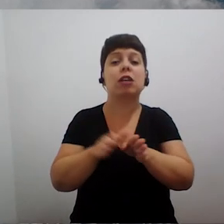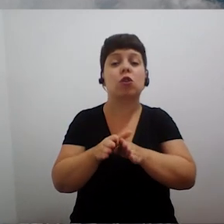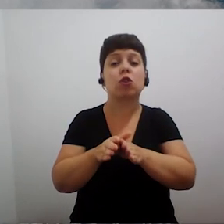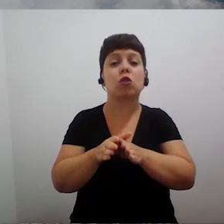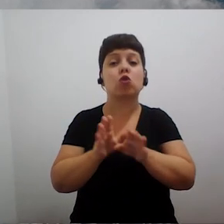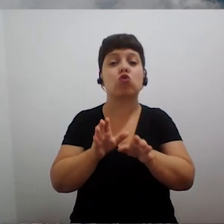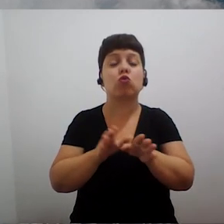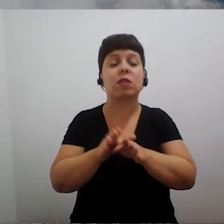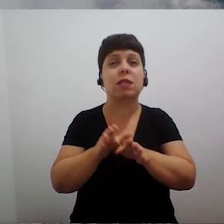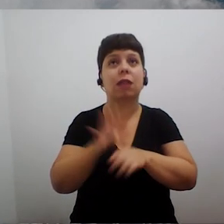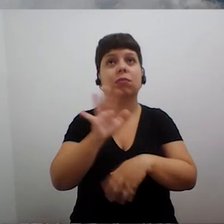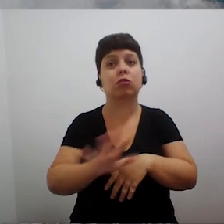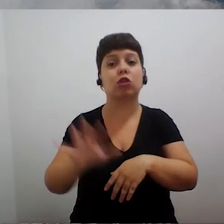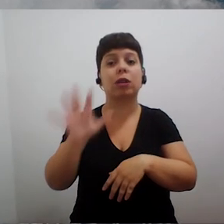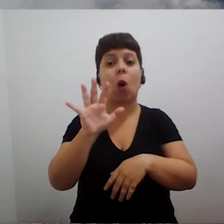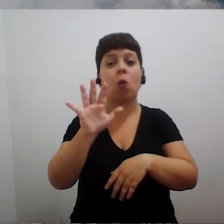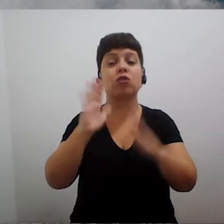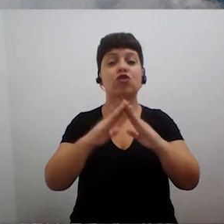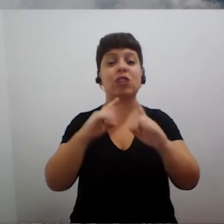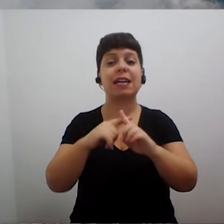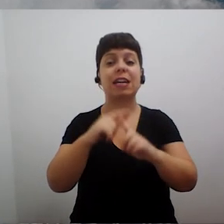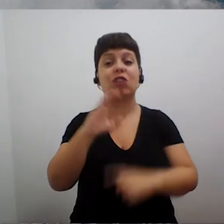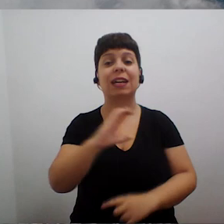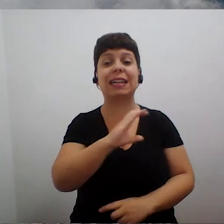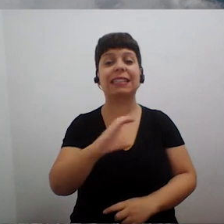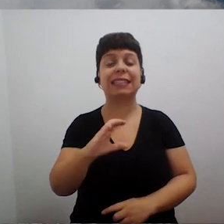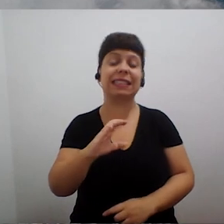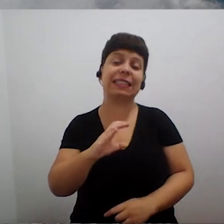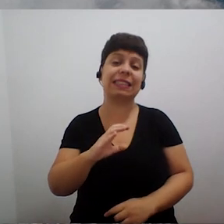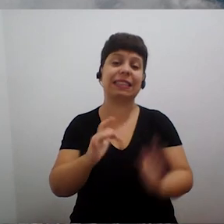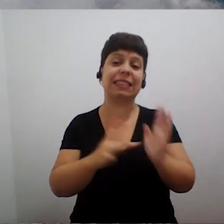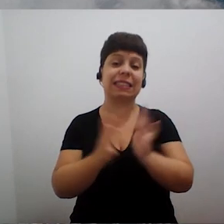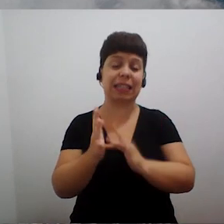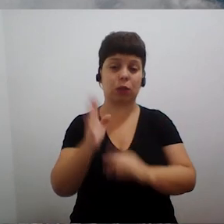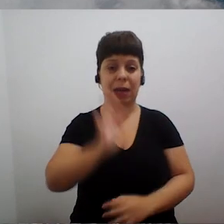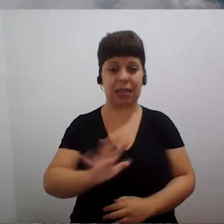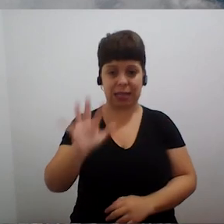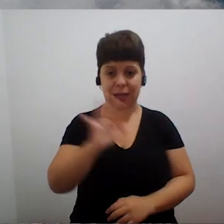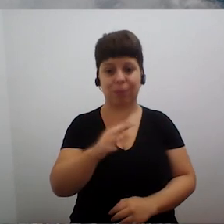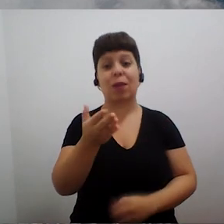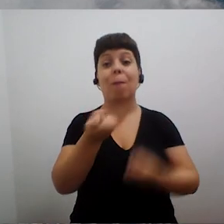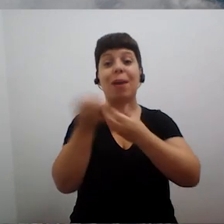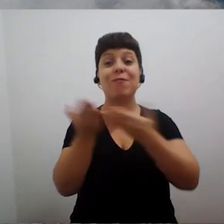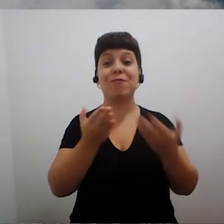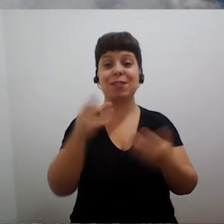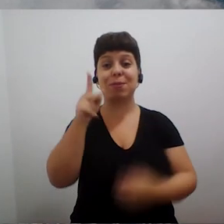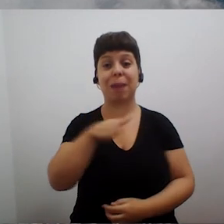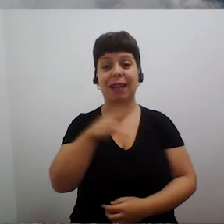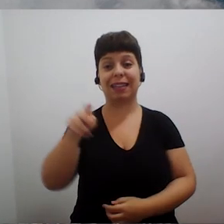de Igrejas Cristãs do Brasil, e é membro da Ecumenical Water Network, Conselho Mundial de Igrejas. Bem vindo, Padre Elias!